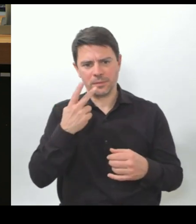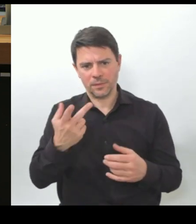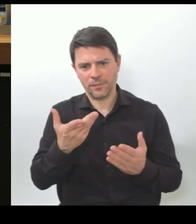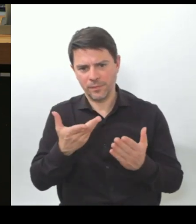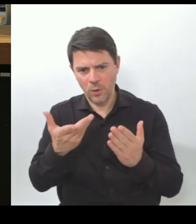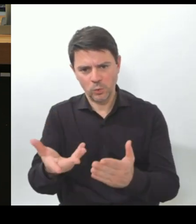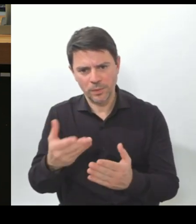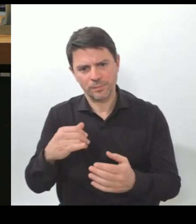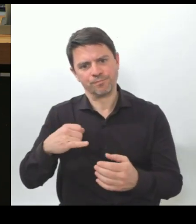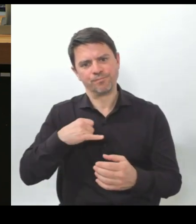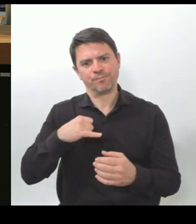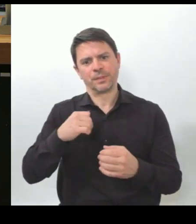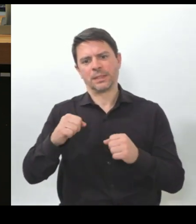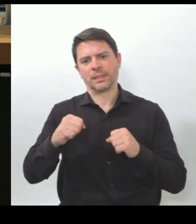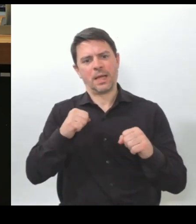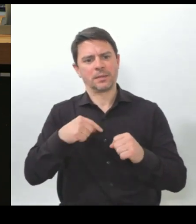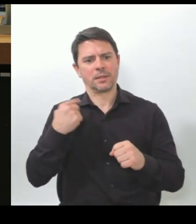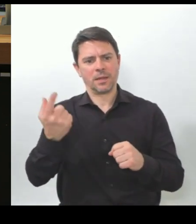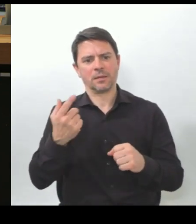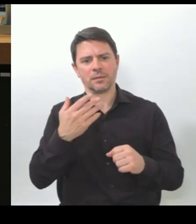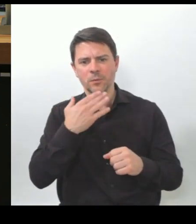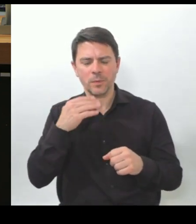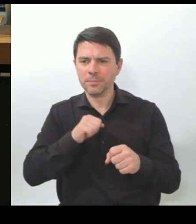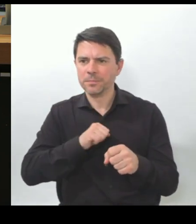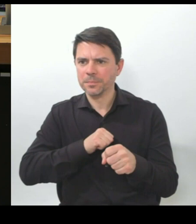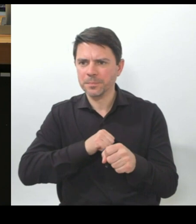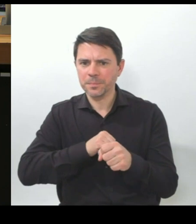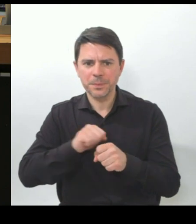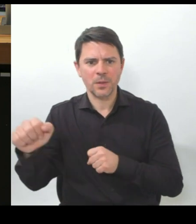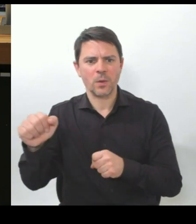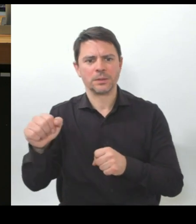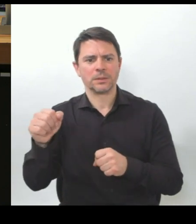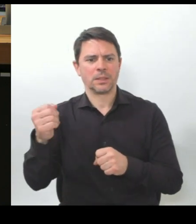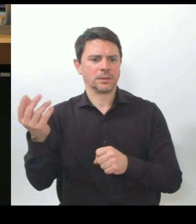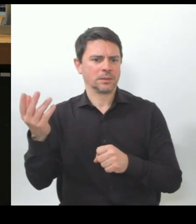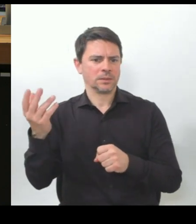stimmt gar nicht. Also es reiht sich ein eigentlich in dem viele ihrer